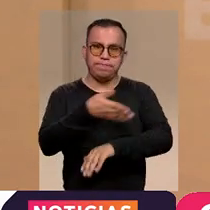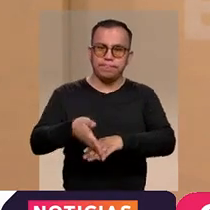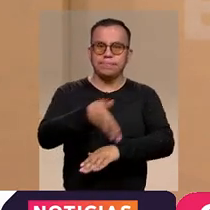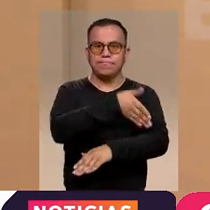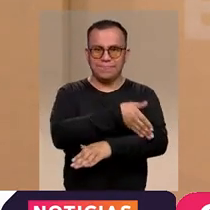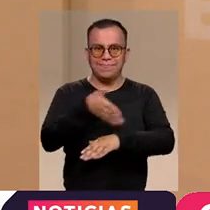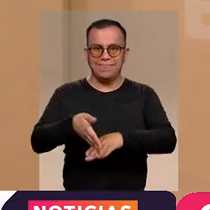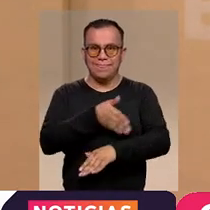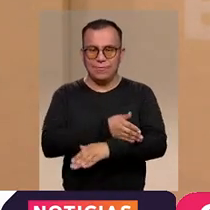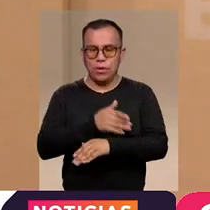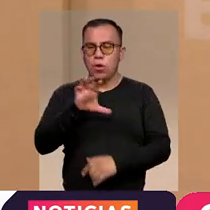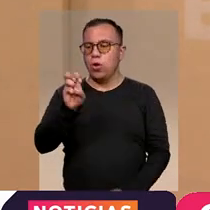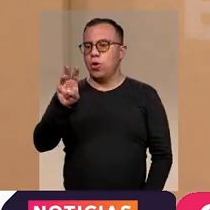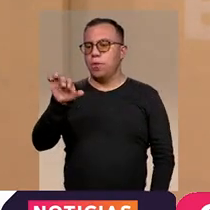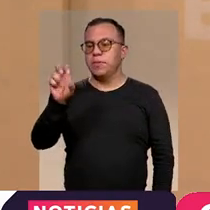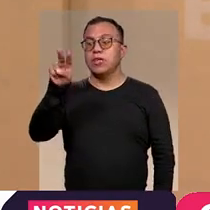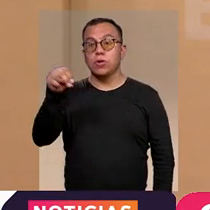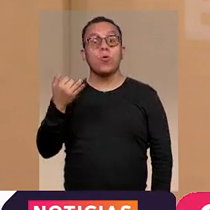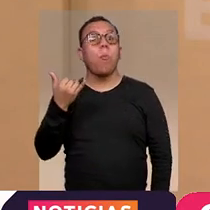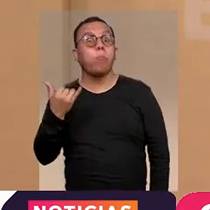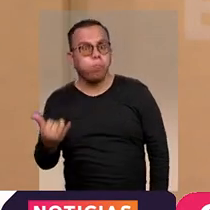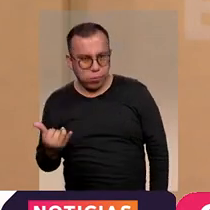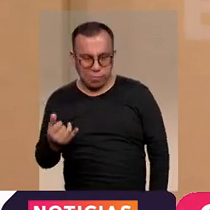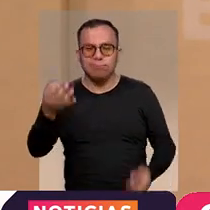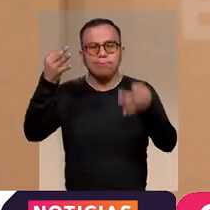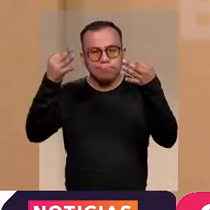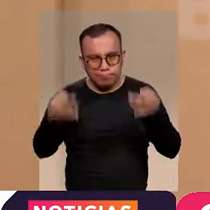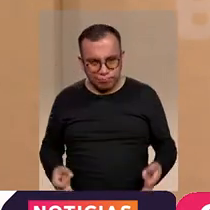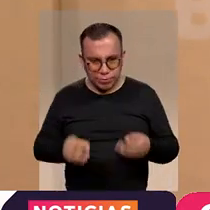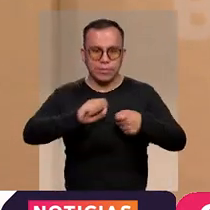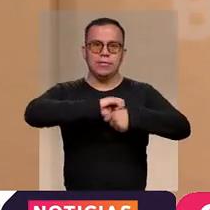NO TENEMOS NINGUNA ALARMA